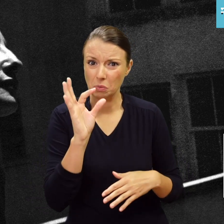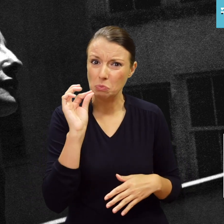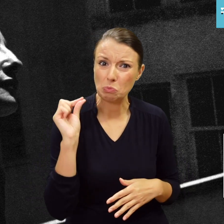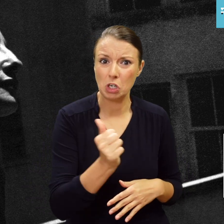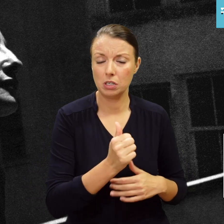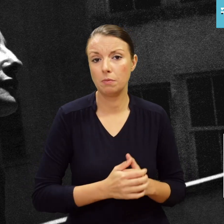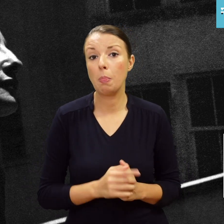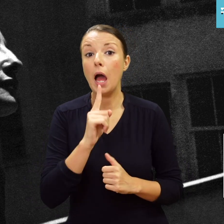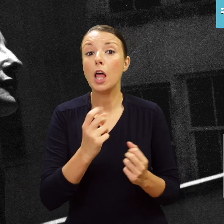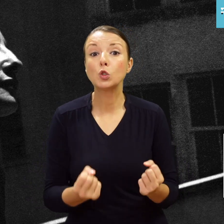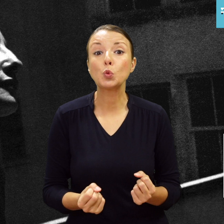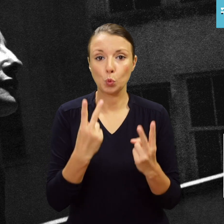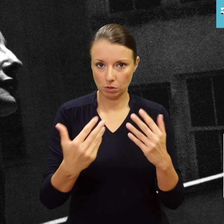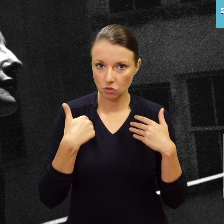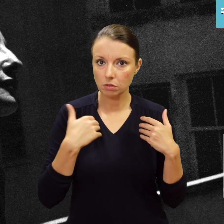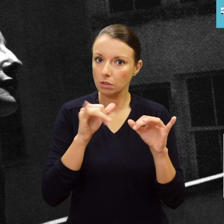Cudem udało jej się przeżyć.